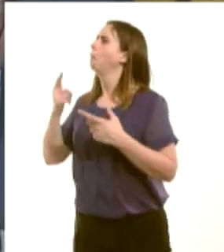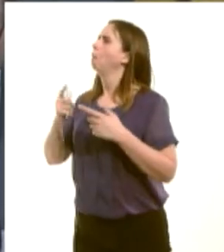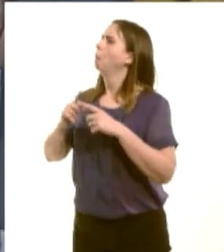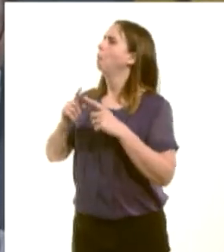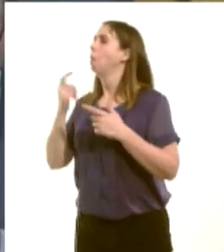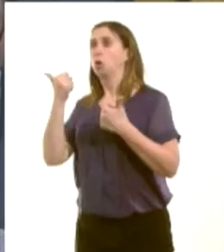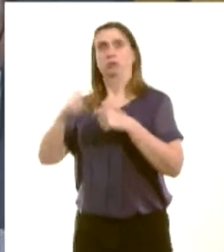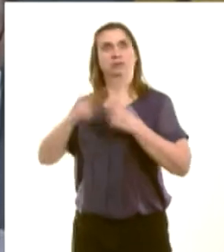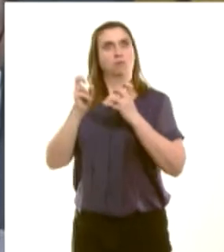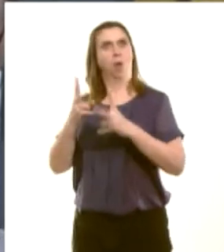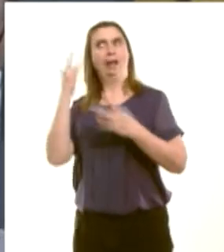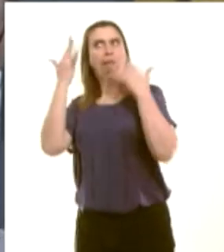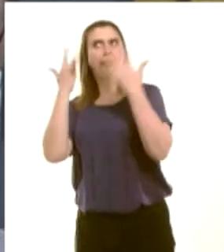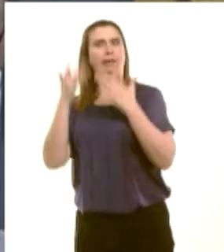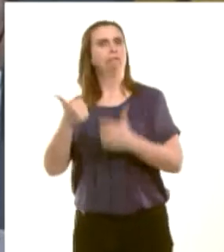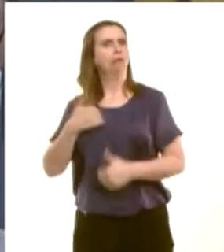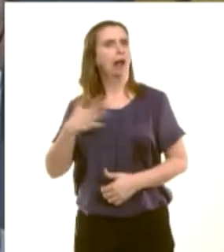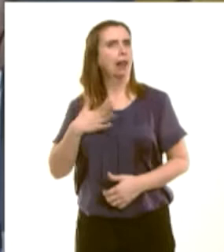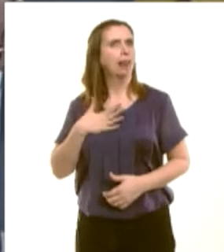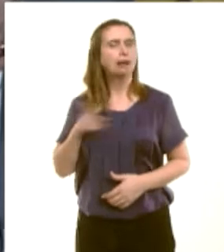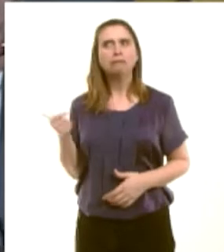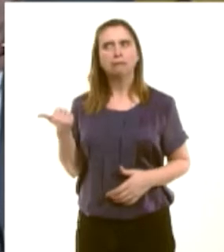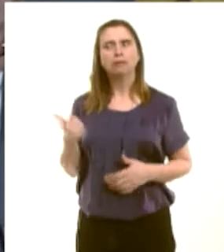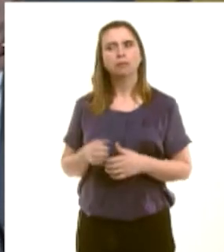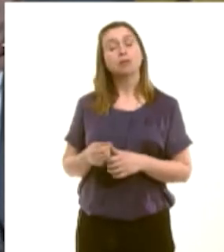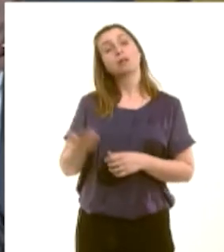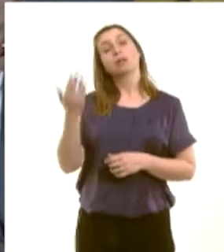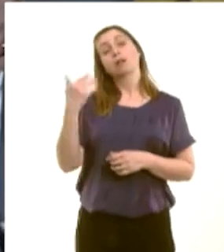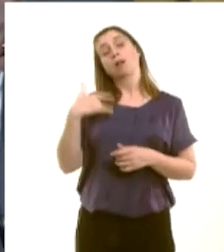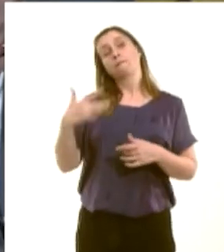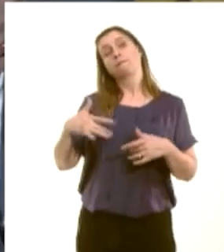arbennig oedd ein bod ni wedi methu yn y gorffennol i recriwtio GPs. Er enghraifft, oír 50 o